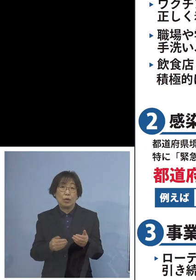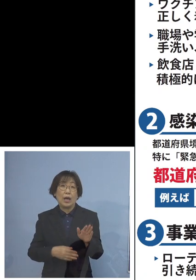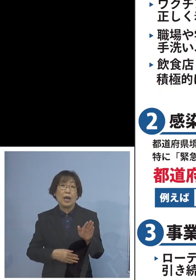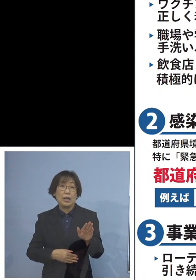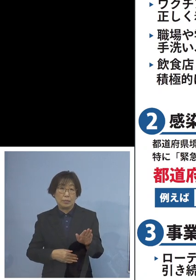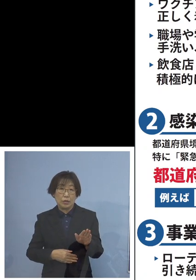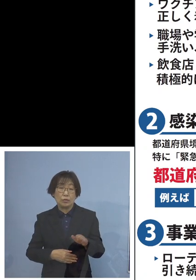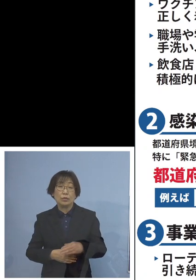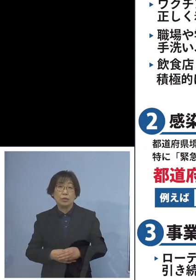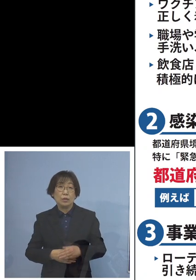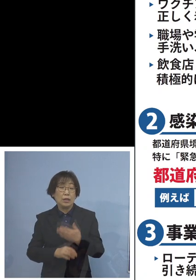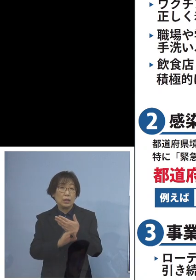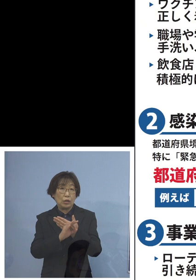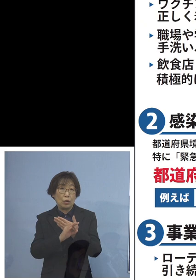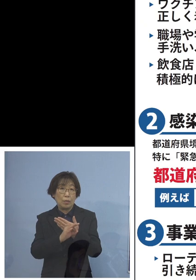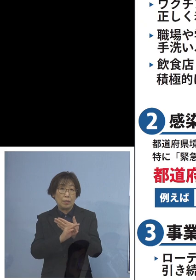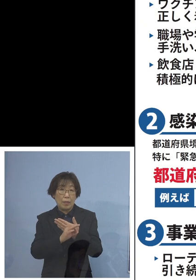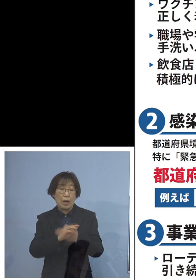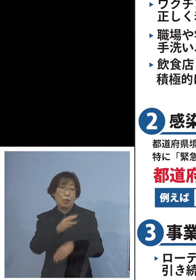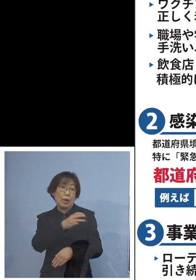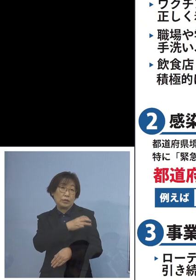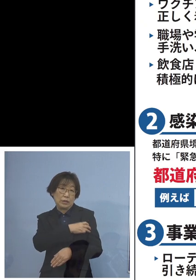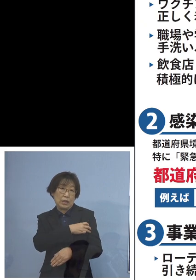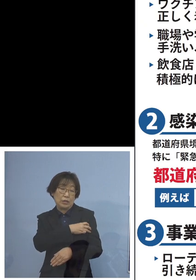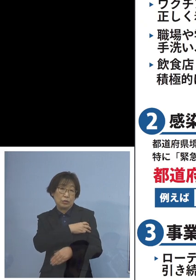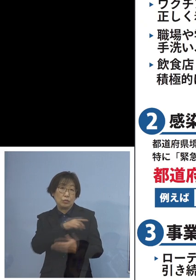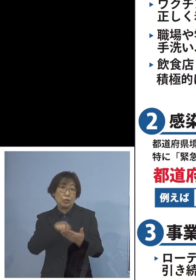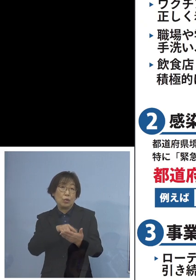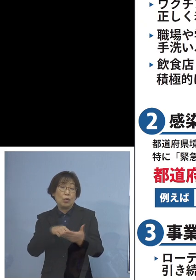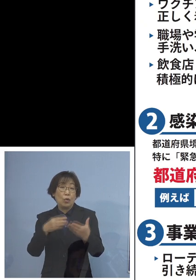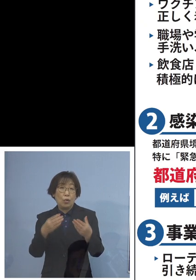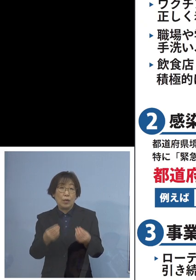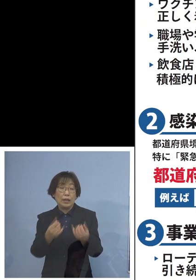例えば、ワクチン接種を終えた方であっても